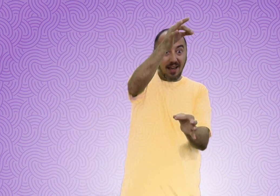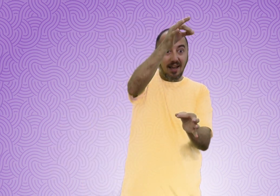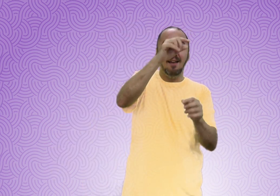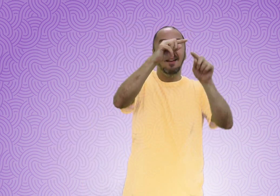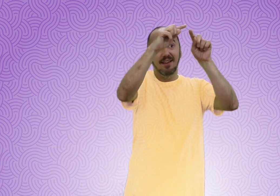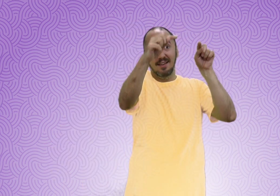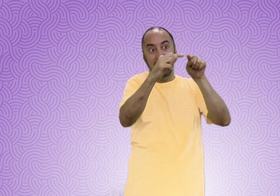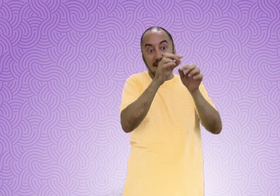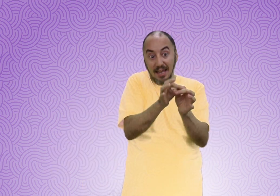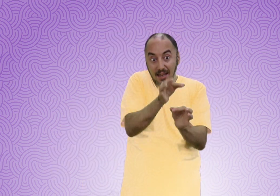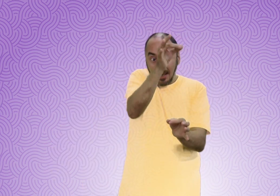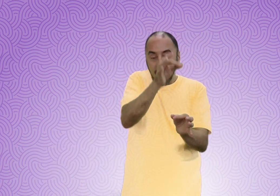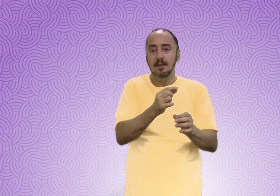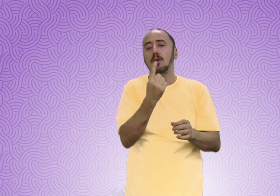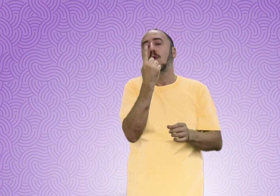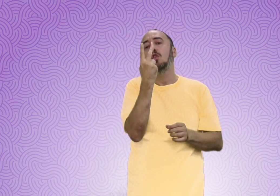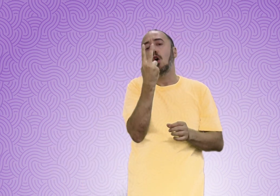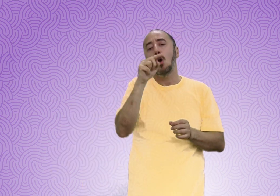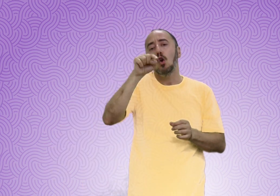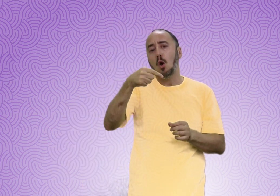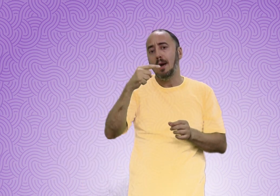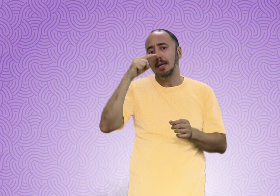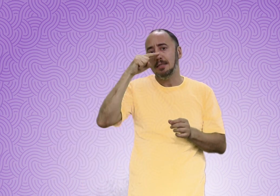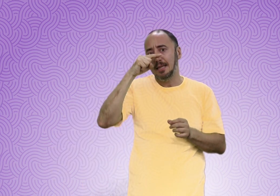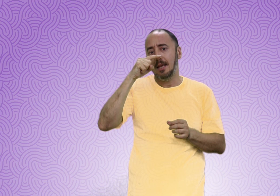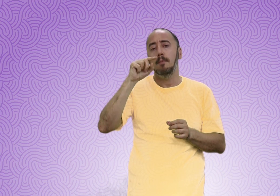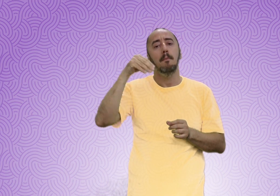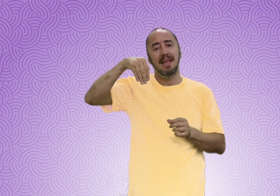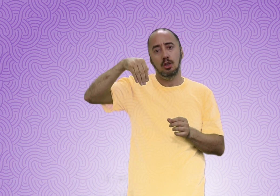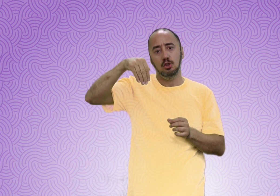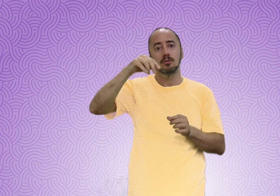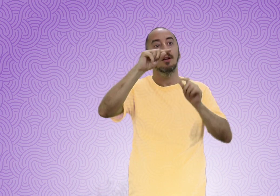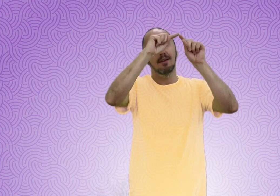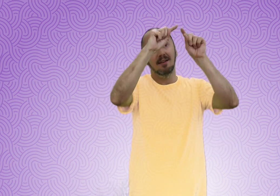También tiene dos aros, a 1,7 metros sobre el suelo,